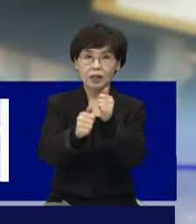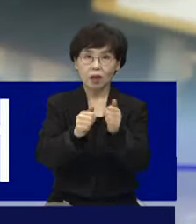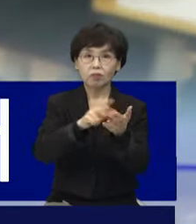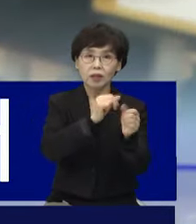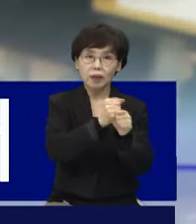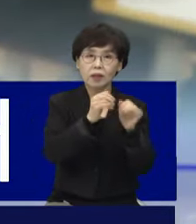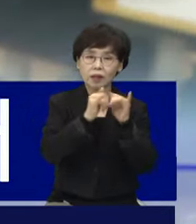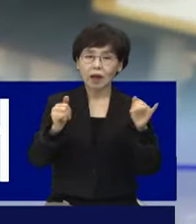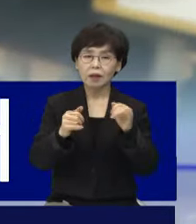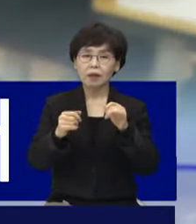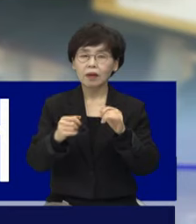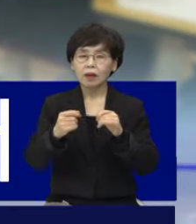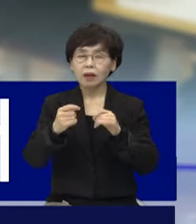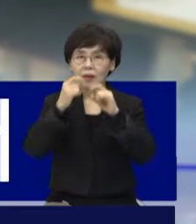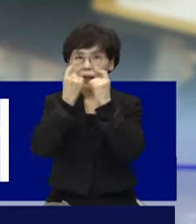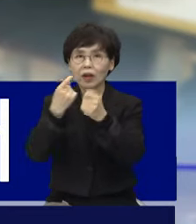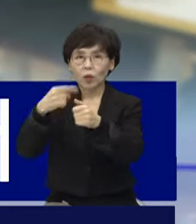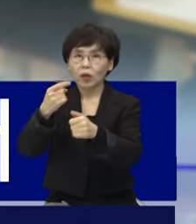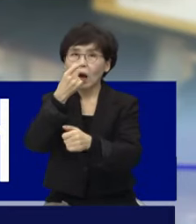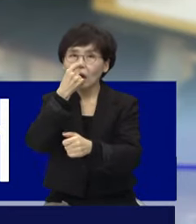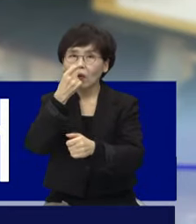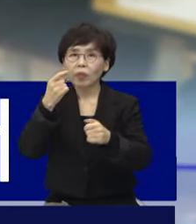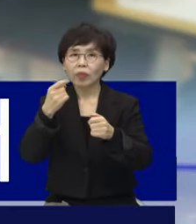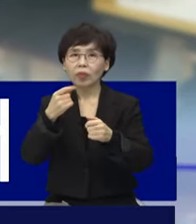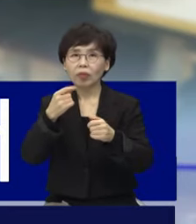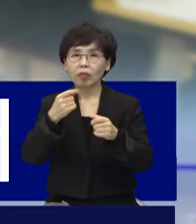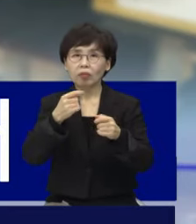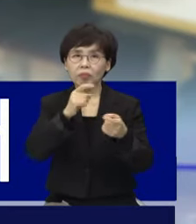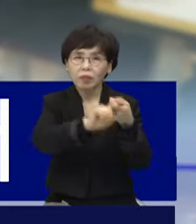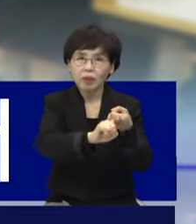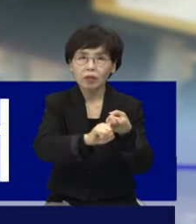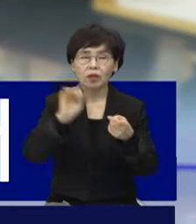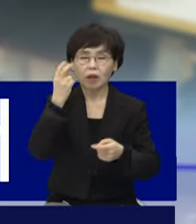수능 출제자와 사교육 업체 간 유착이 최근 감사원 감사를 통해서 확인되면서